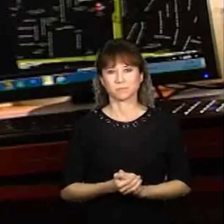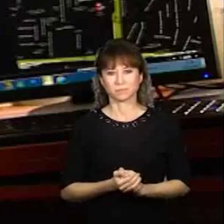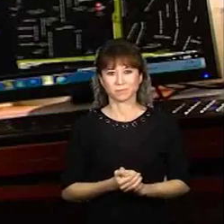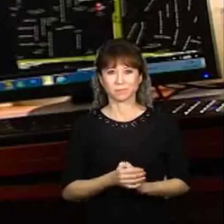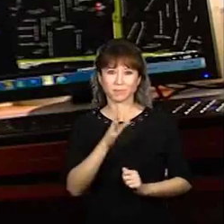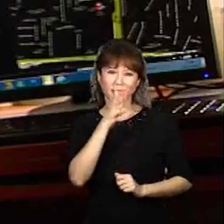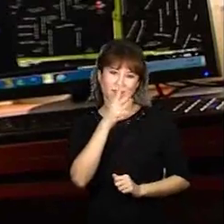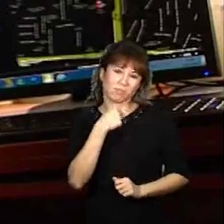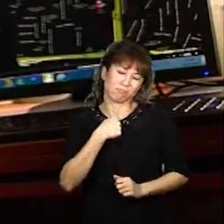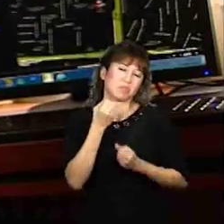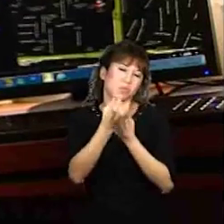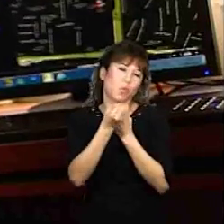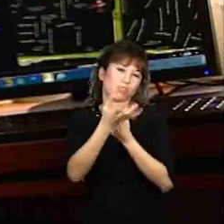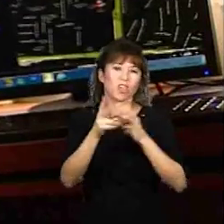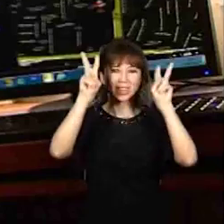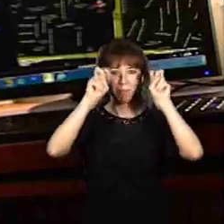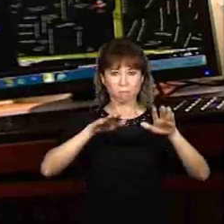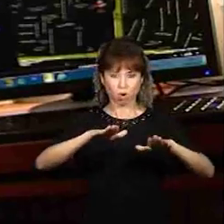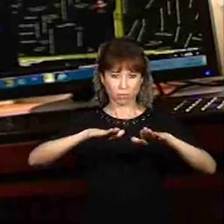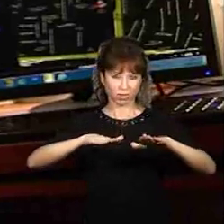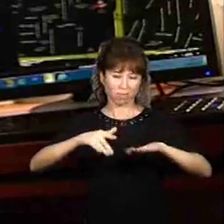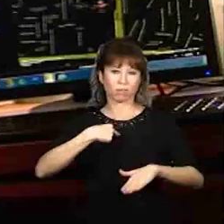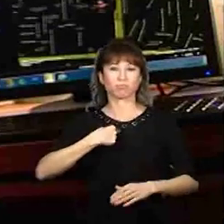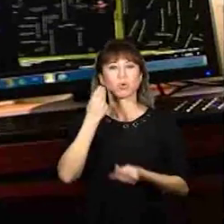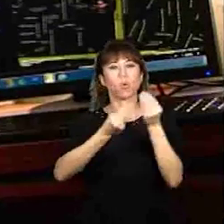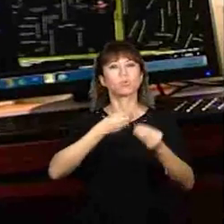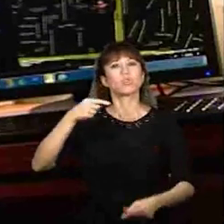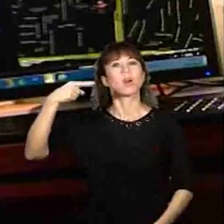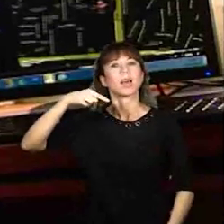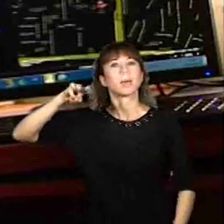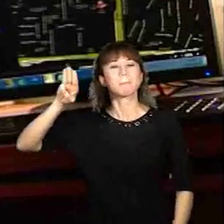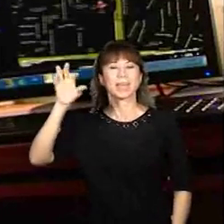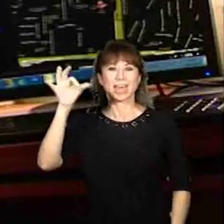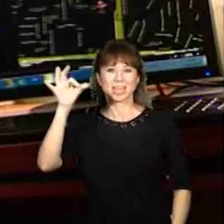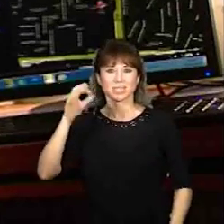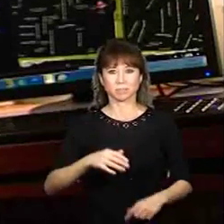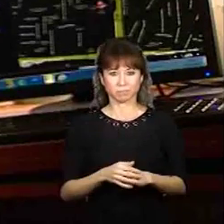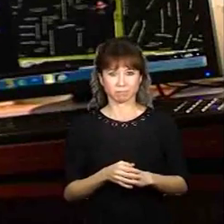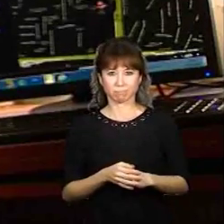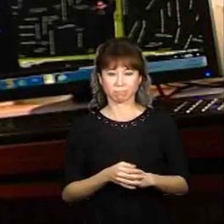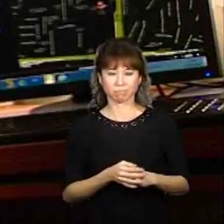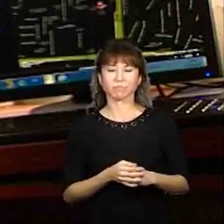En cuanto a movilidad, lo que utilizo es un GPS, en este GPS la interacción se realiza a través de la voz,